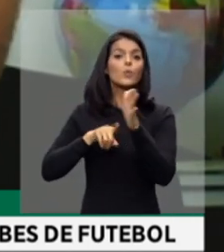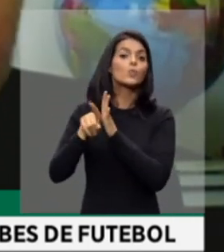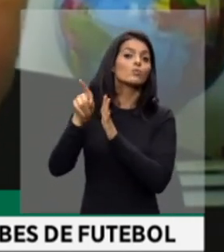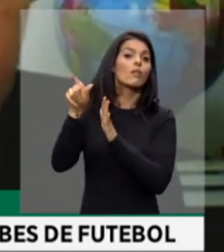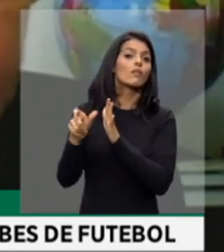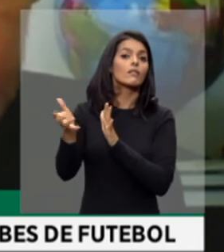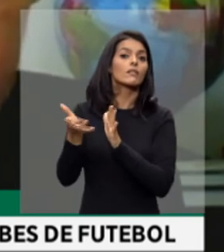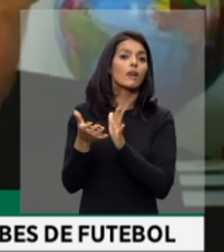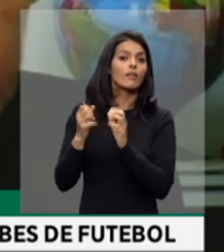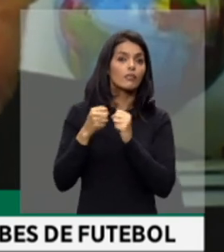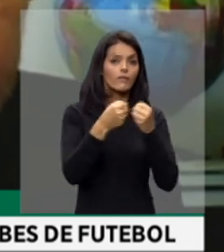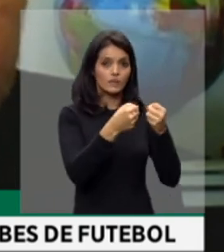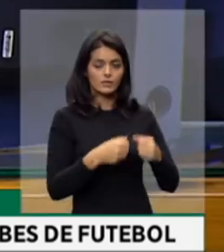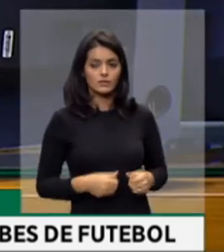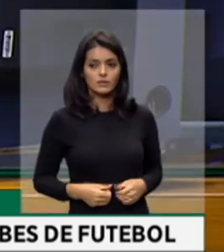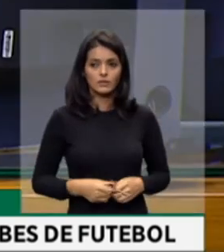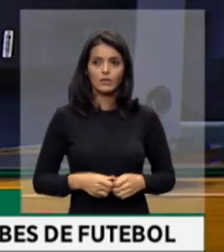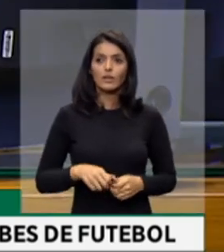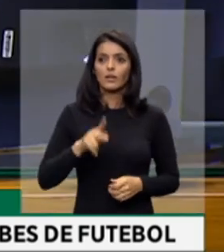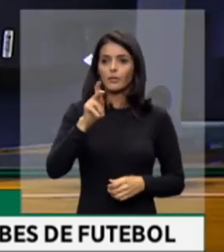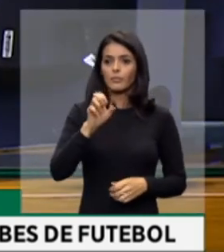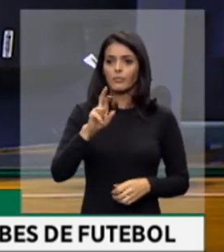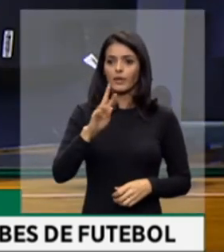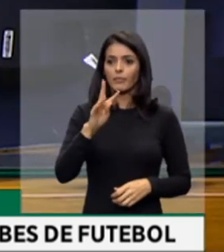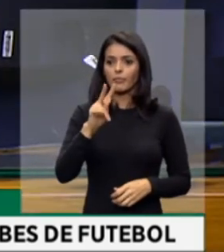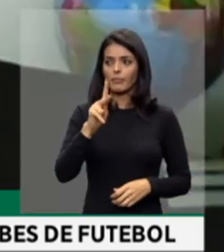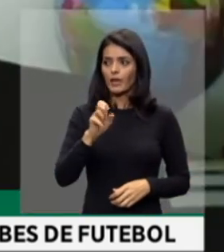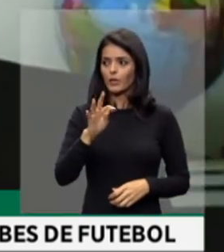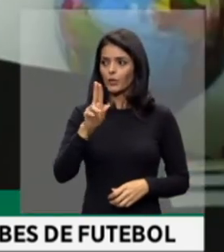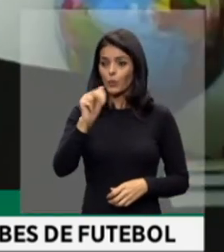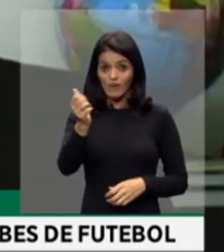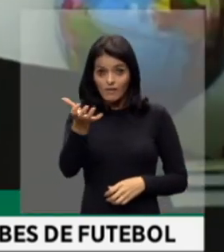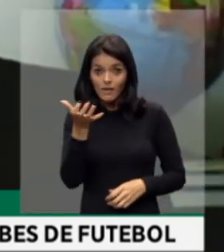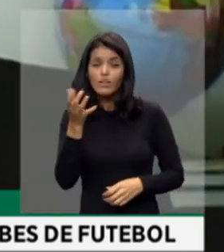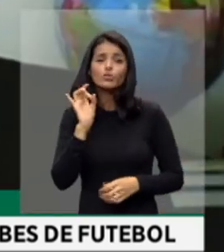ART. 161, INCISO II BOINH, PARÁGRAFO 2° DO REGIMENTO INTERNO DESTAQUE PARA A VOTAÇÃO DA EMENDA DO SENADO